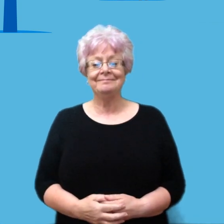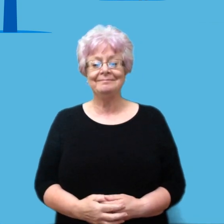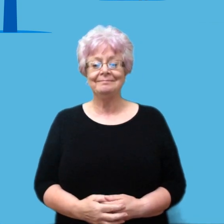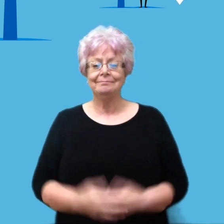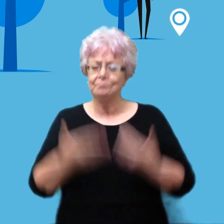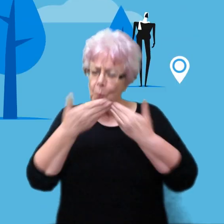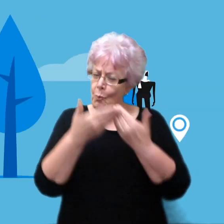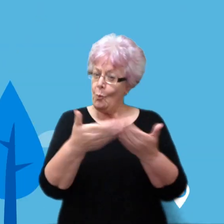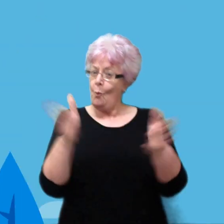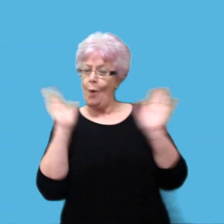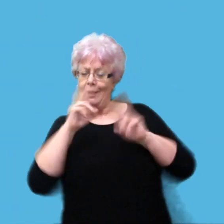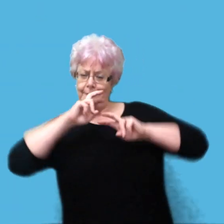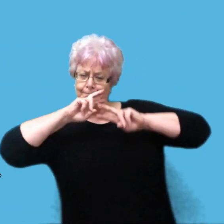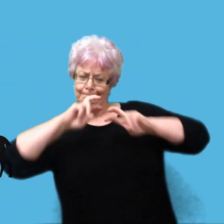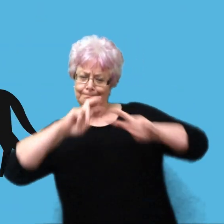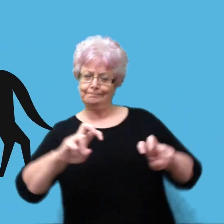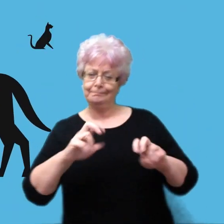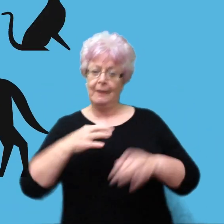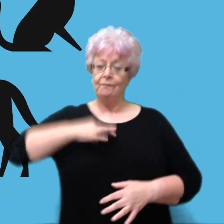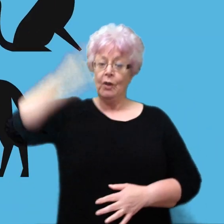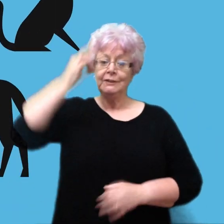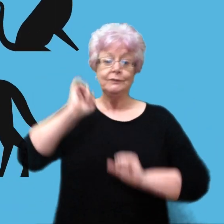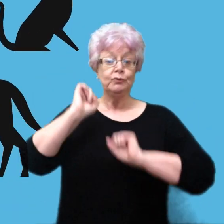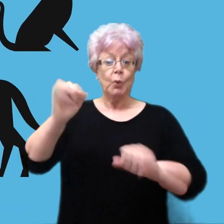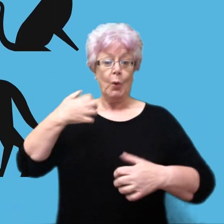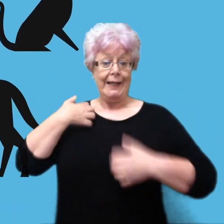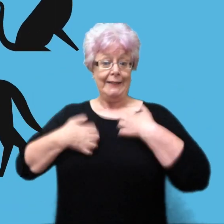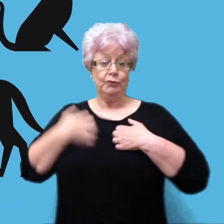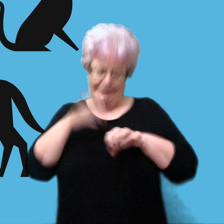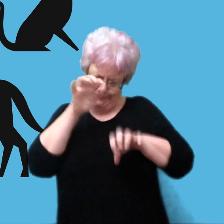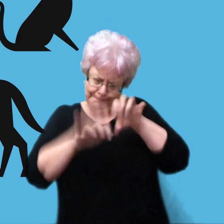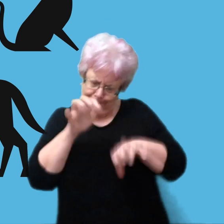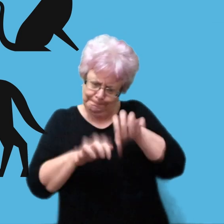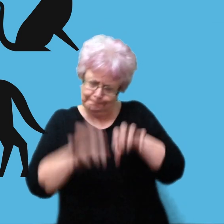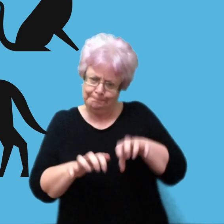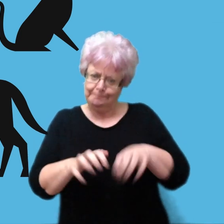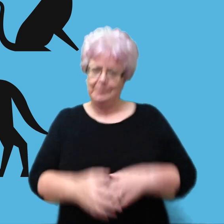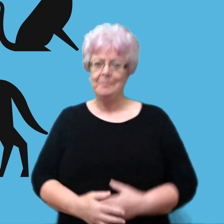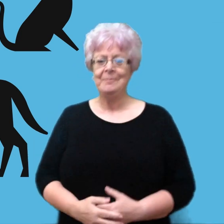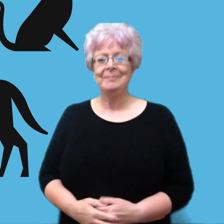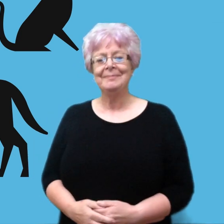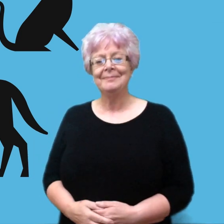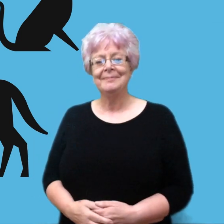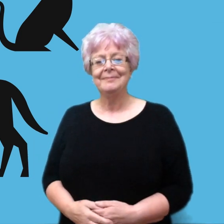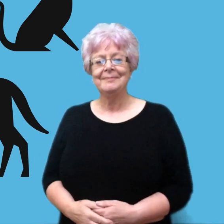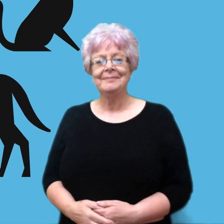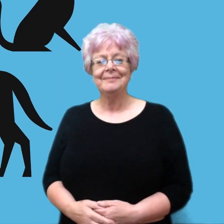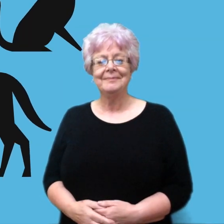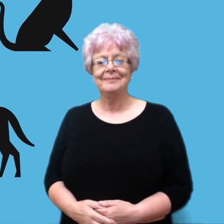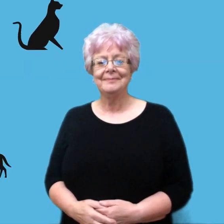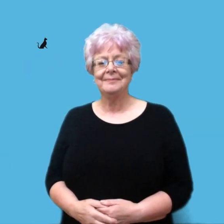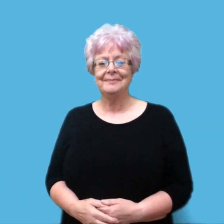Gallwch ddefnyddio'r opsiwn 'Chwilio Uwch' i ddiffinio pa fath o wirfoddoli y mae gennych ddiddordeb ynddo.